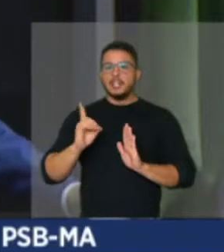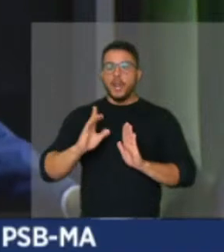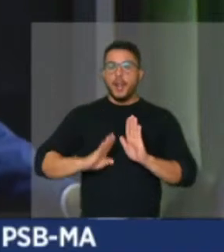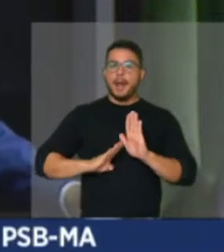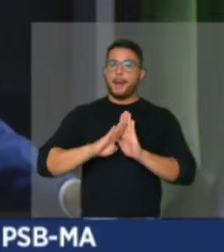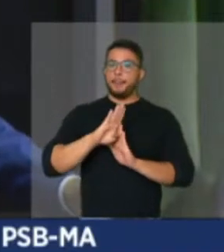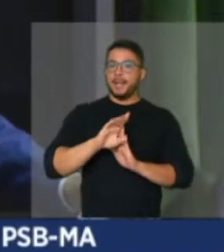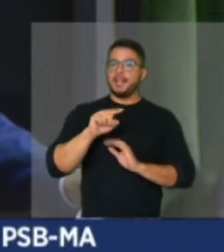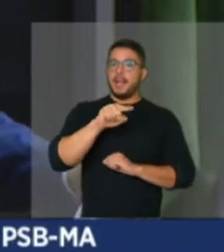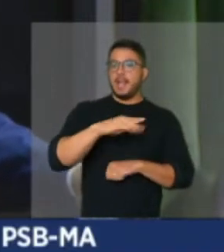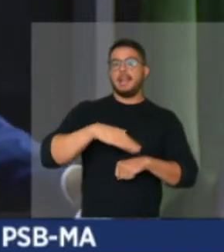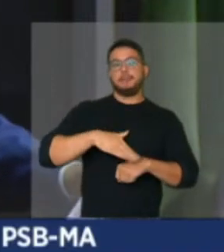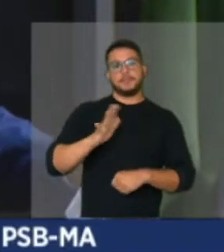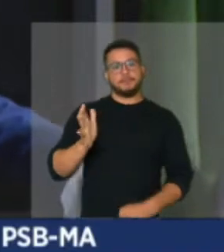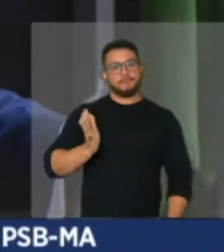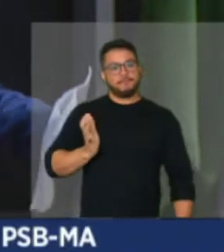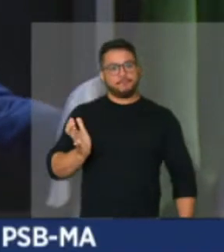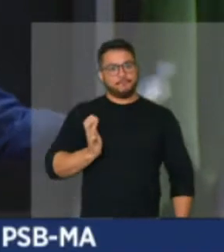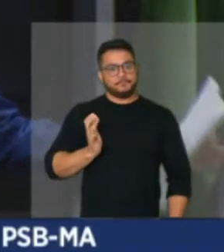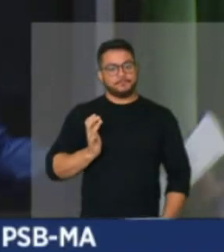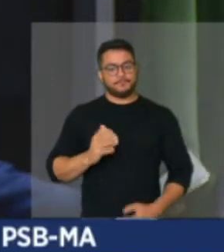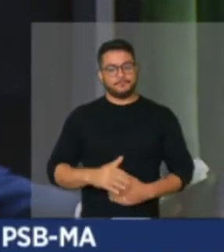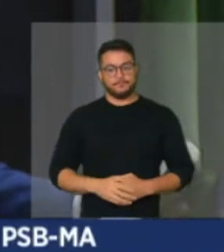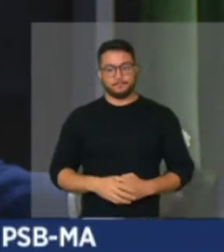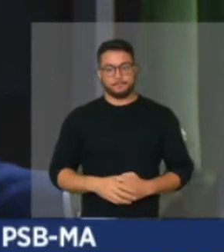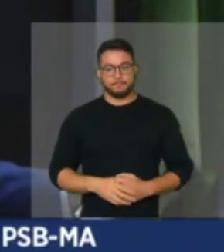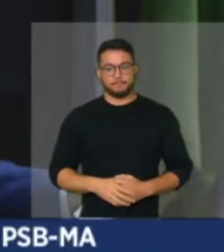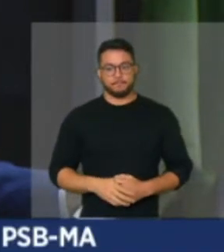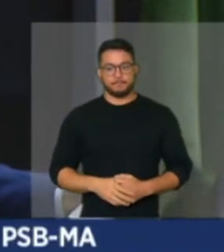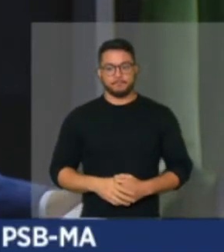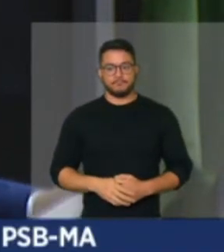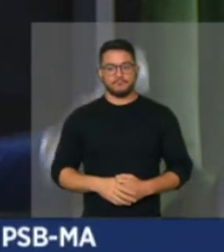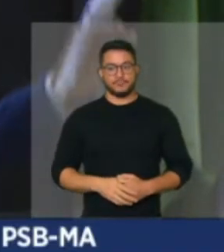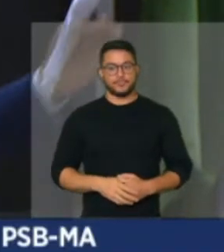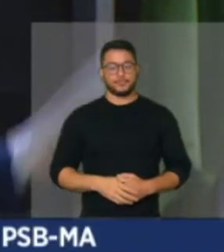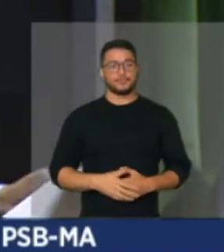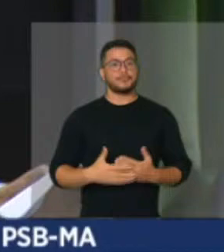FICA MAIS RICO. HORA, É UMA IMORALIDADE, VOCÊ TER UM MINISTRO QUE SE BENEFICIA DA